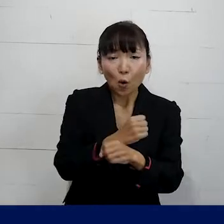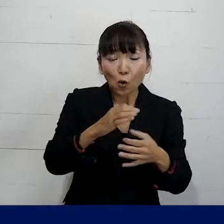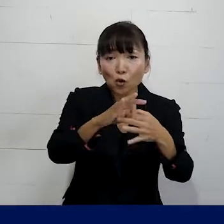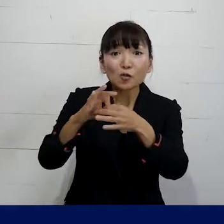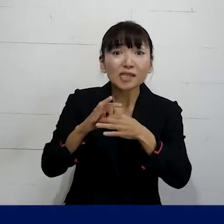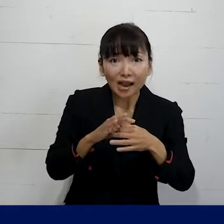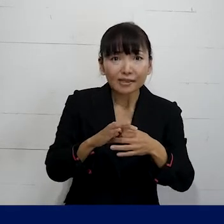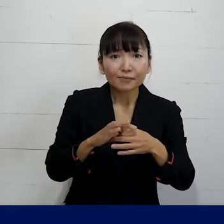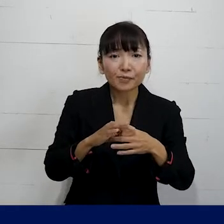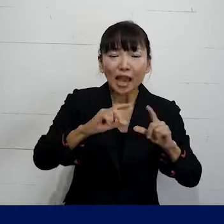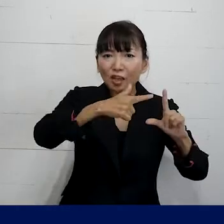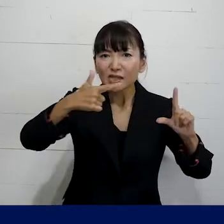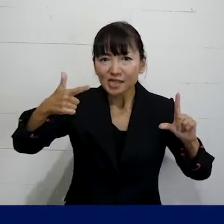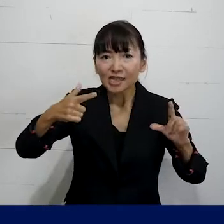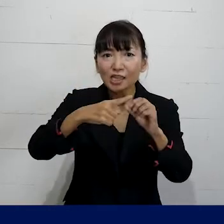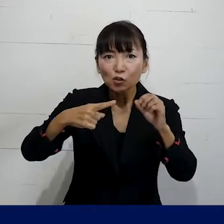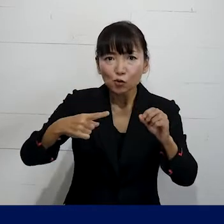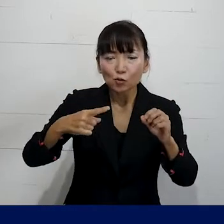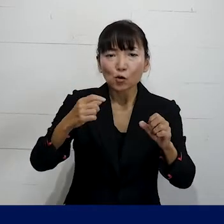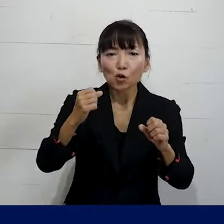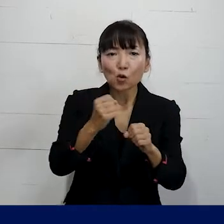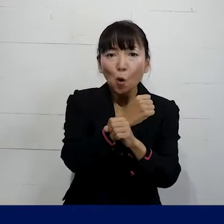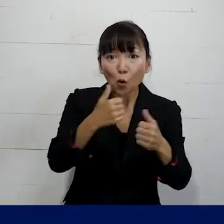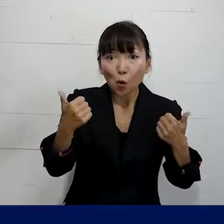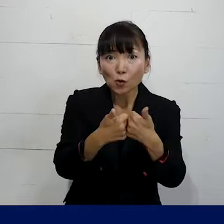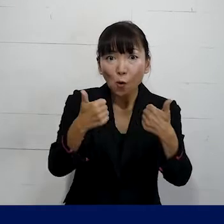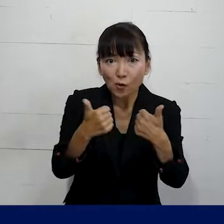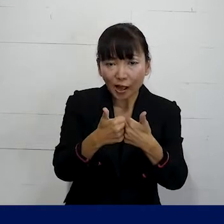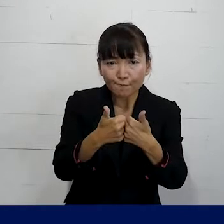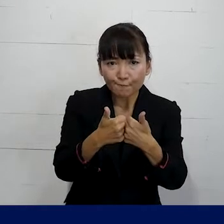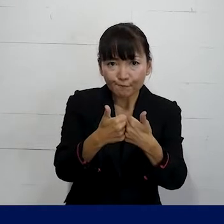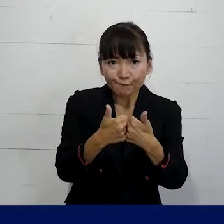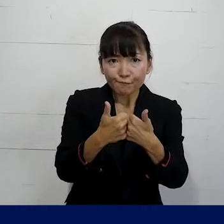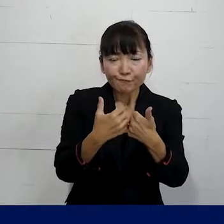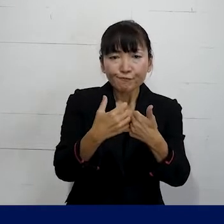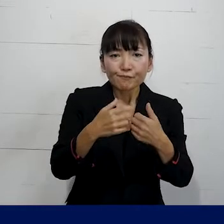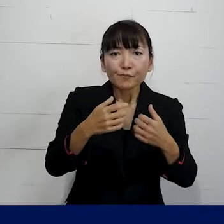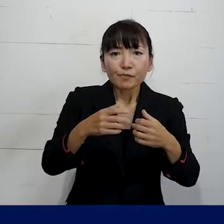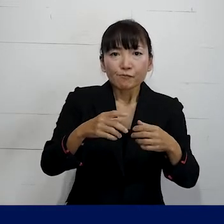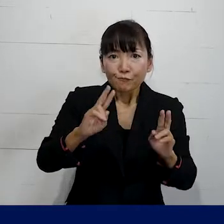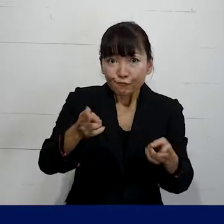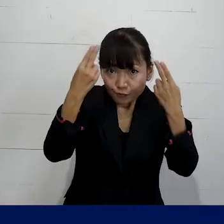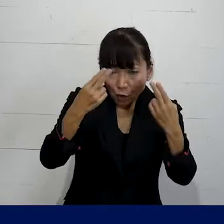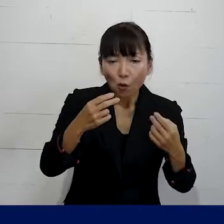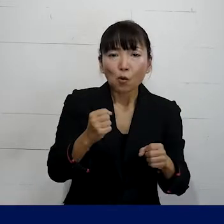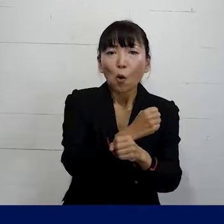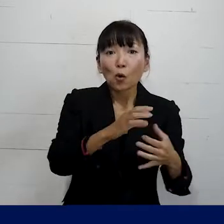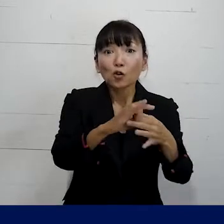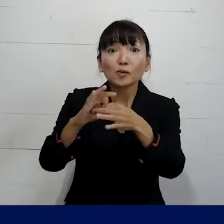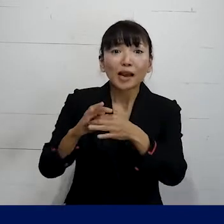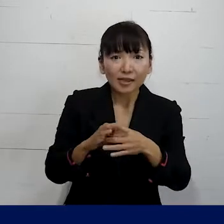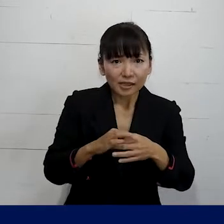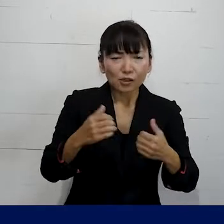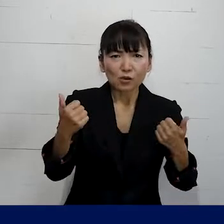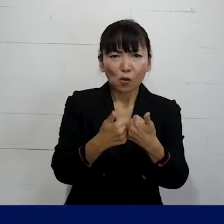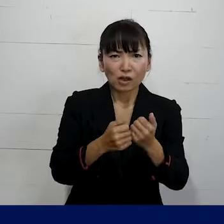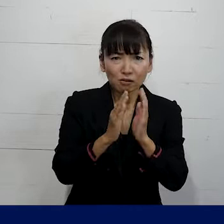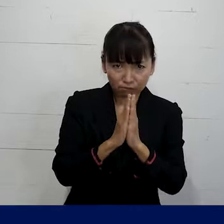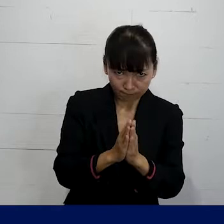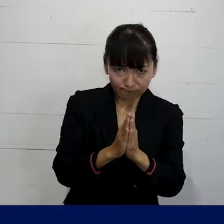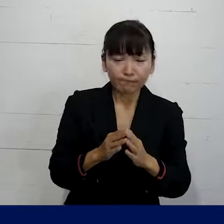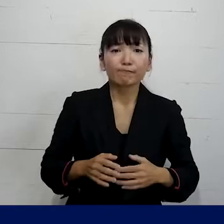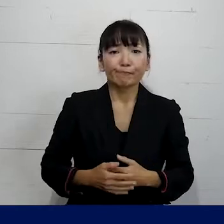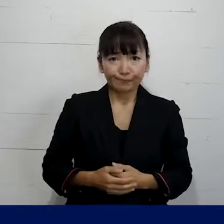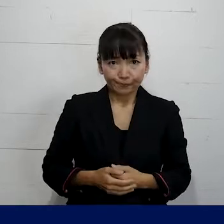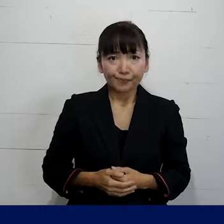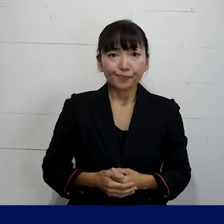特にLGBTQ労働相談に対応していますということを うたっている労働組合にぜひ相談してみてください